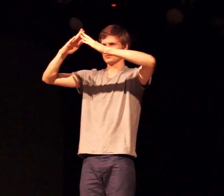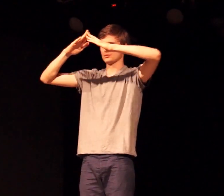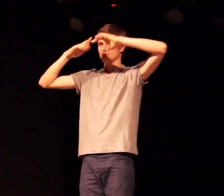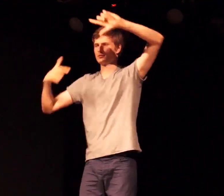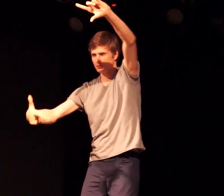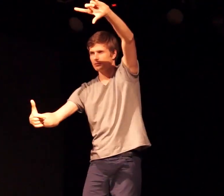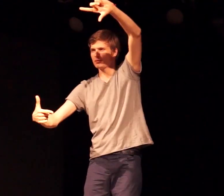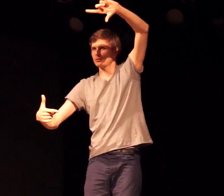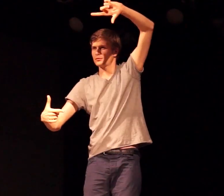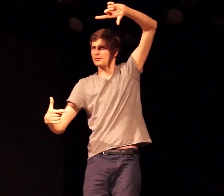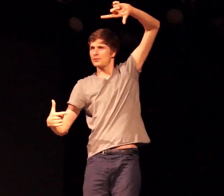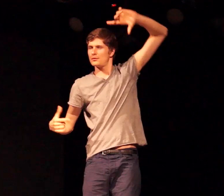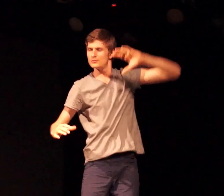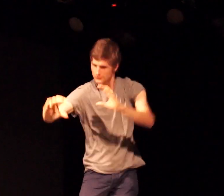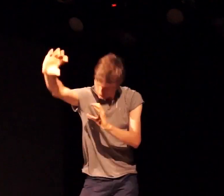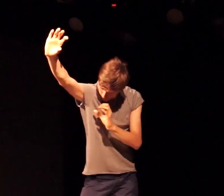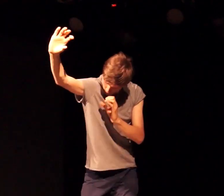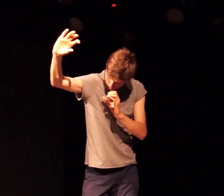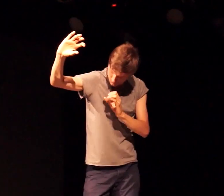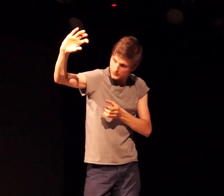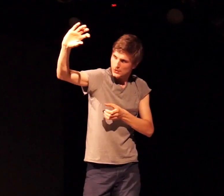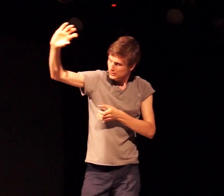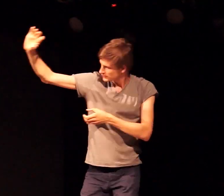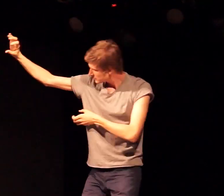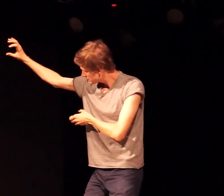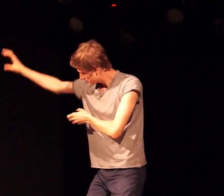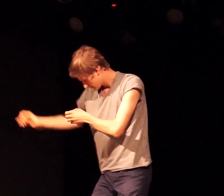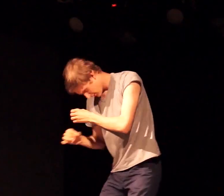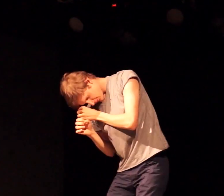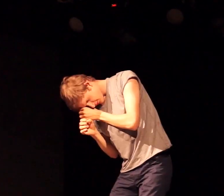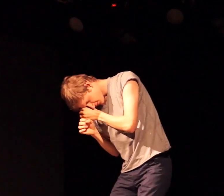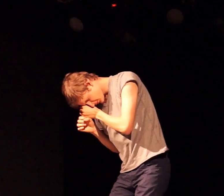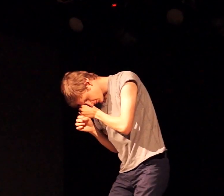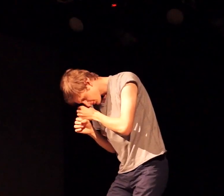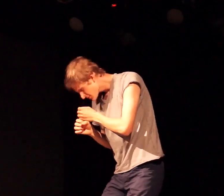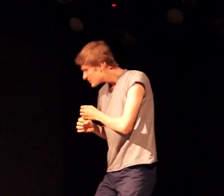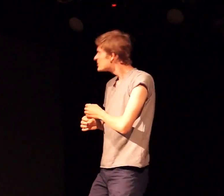Po jakimś czasie poznaje dwóch tubylców, którzy pomagają mu zaklimatyzować się w tej nowej rzeczywistości, po czym przeraza ich pojawienie się statku kosmicznego.